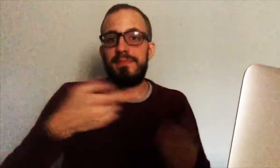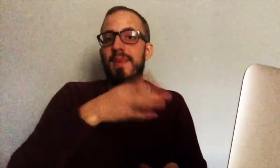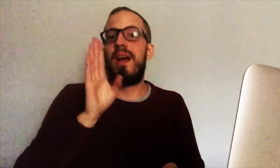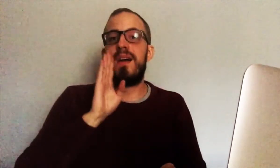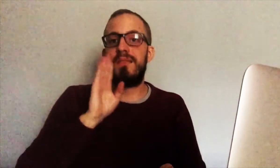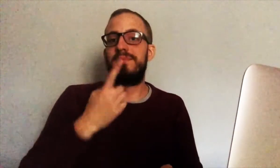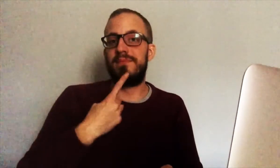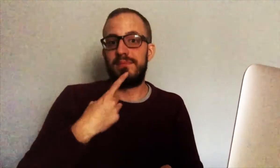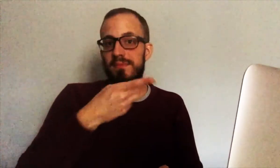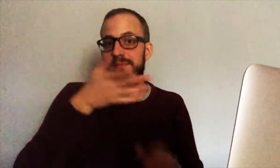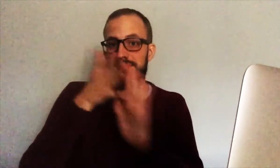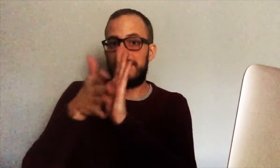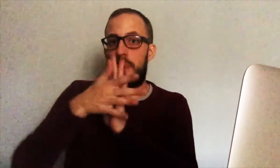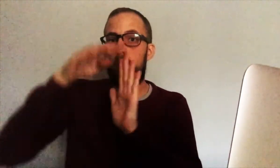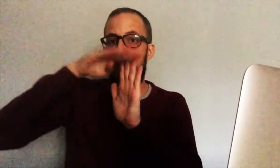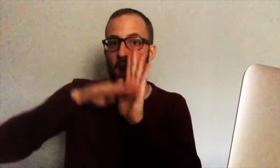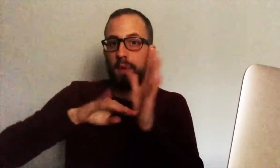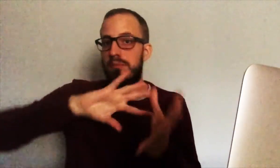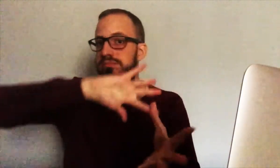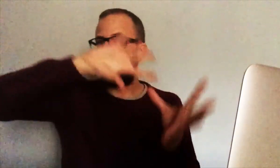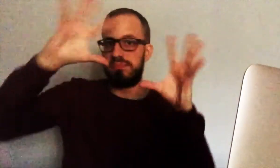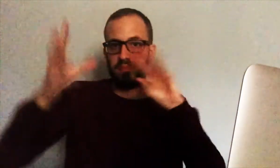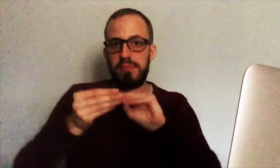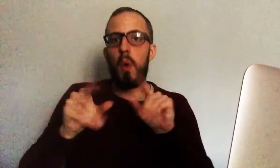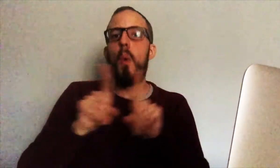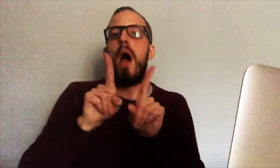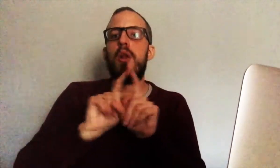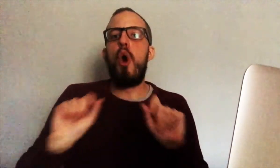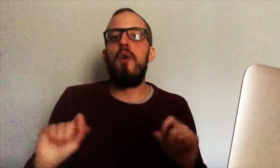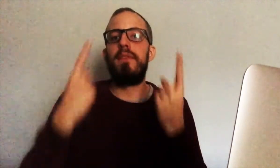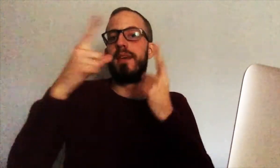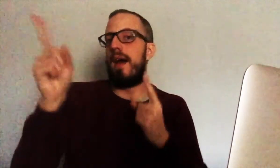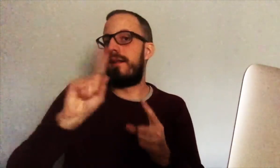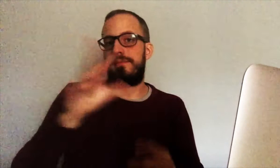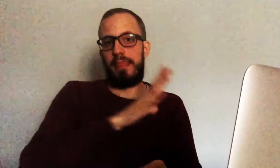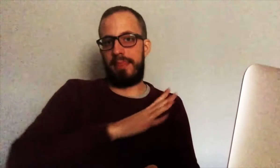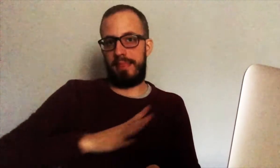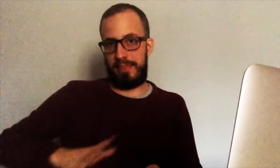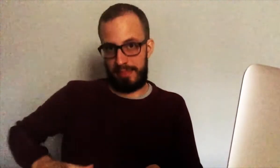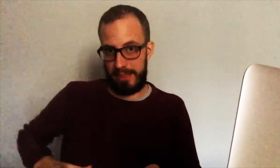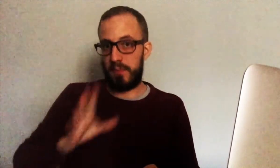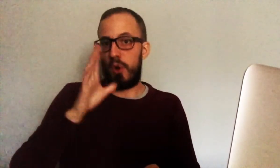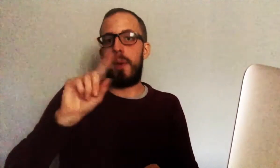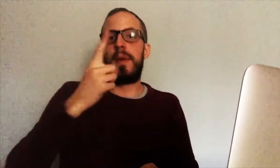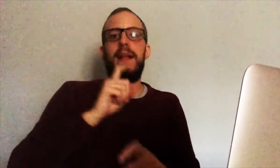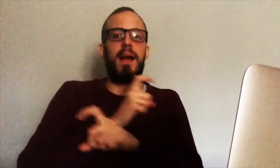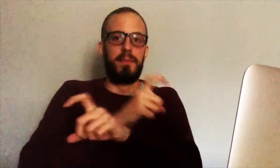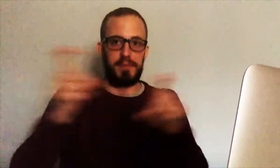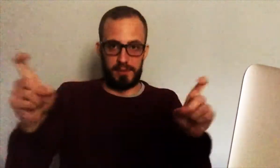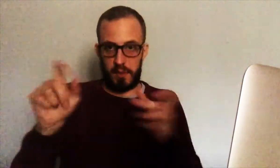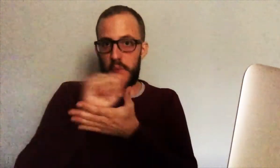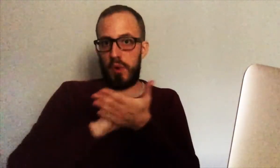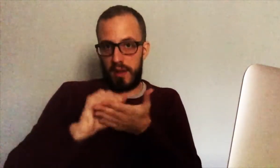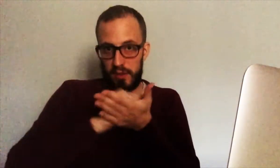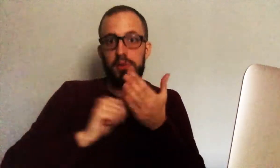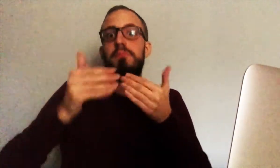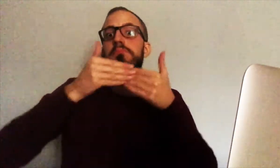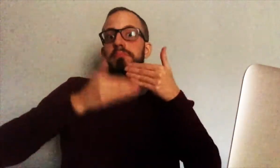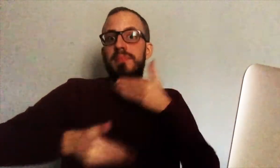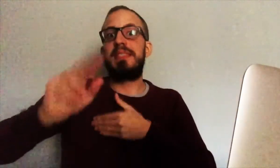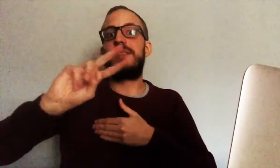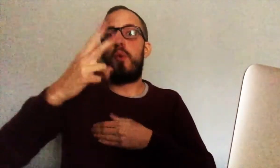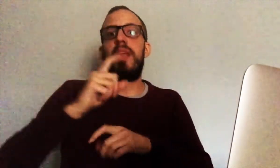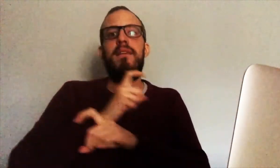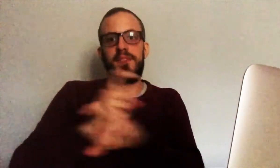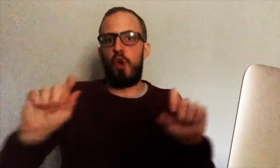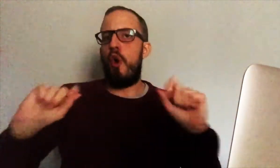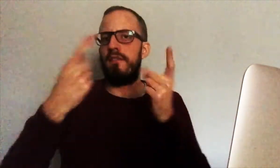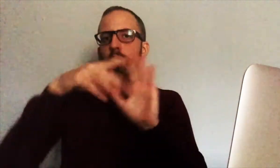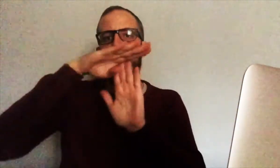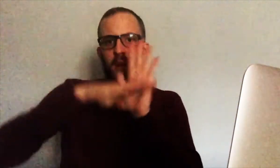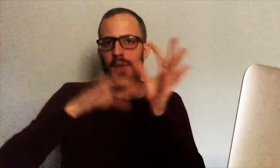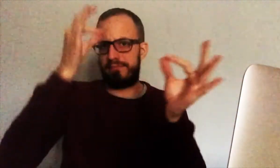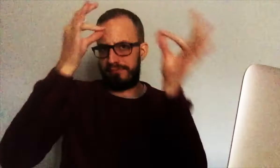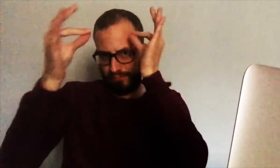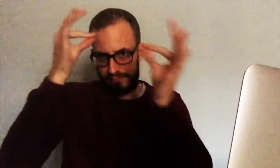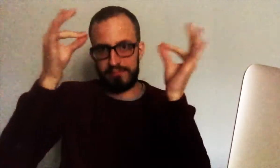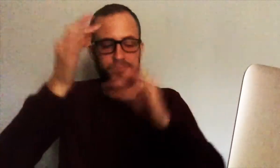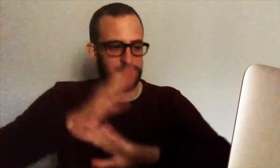La organización avisa de que el programa es provisional. En el 2º aviso se confimará el programa.